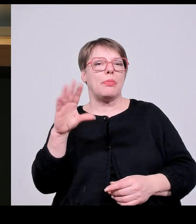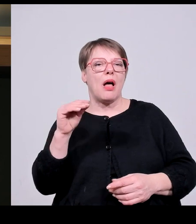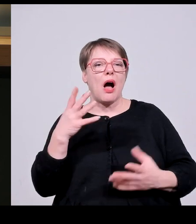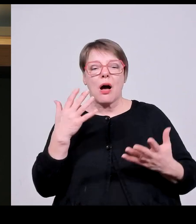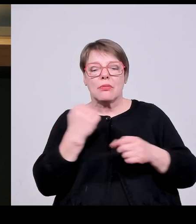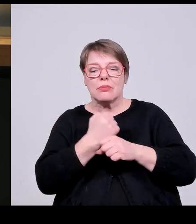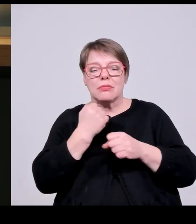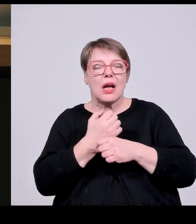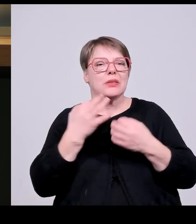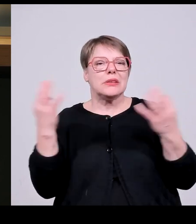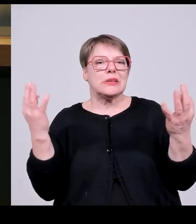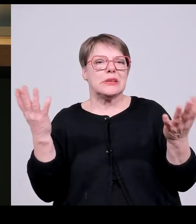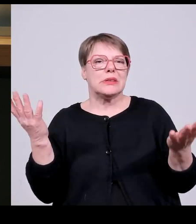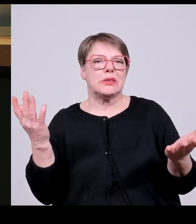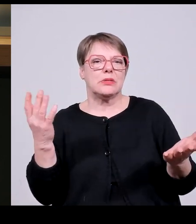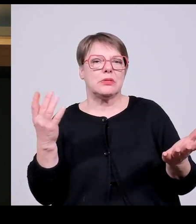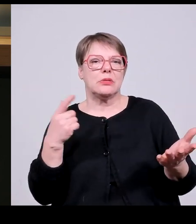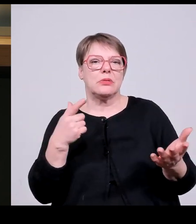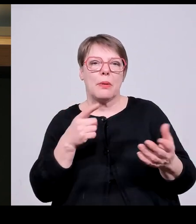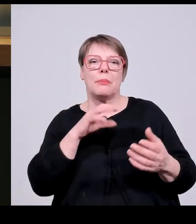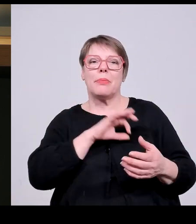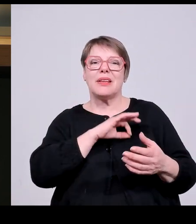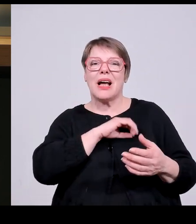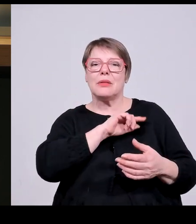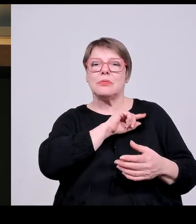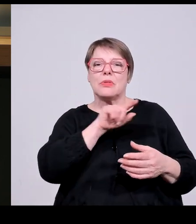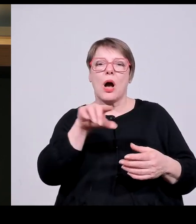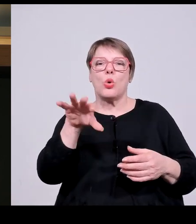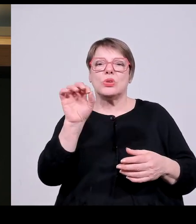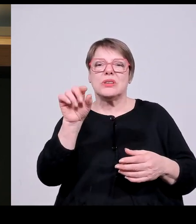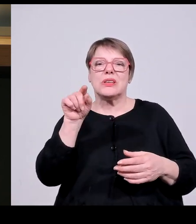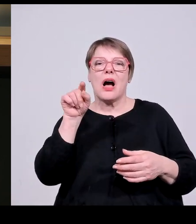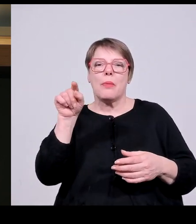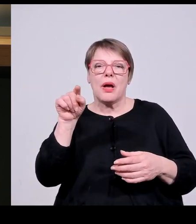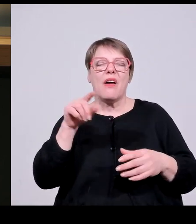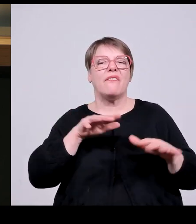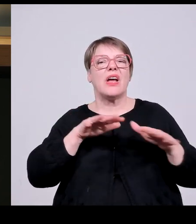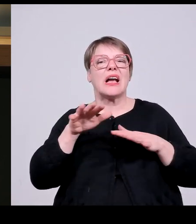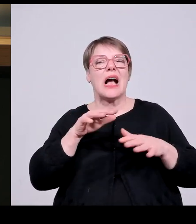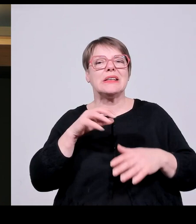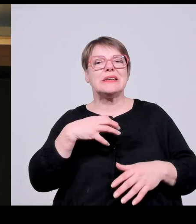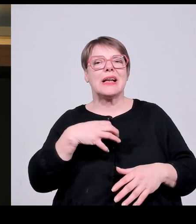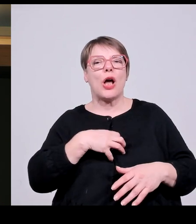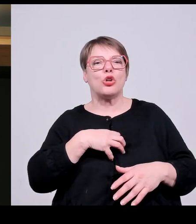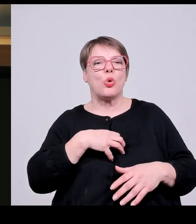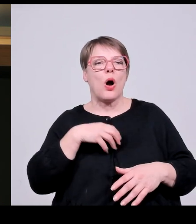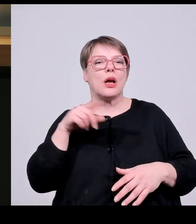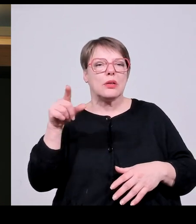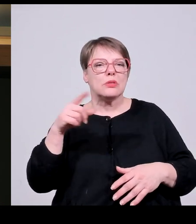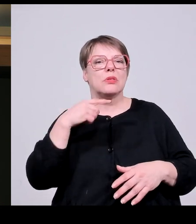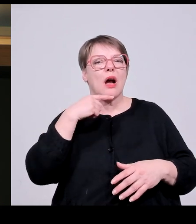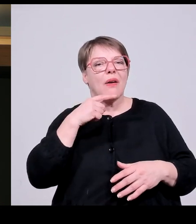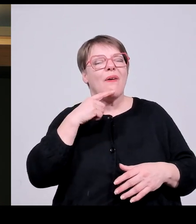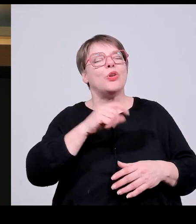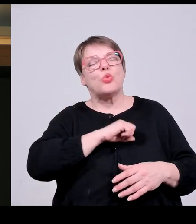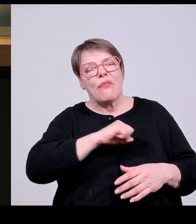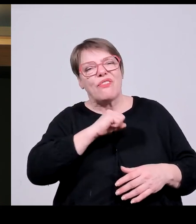Tag entlasten und die Entlastung des Durchfahrsverkehr war auch schon seit 1969 der Plan.